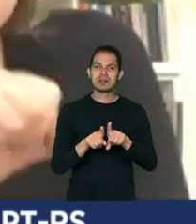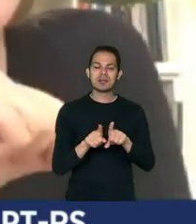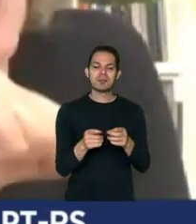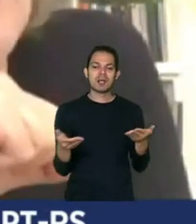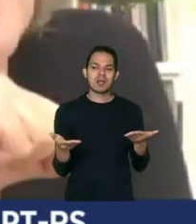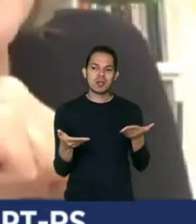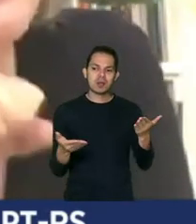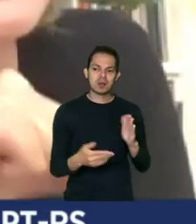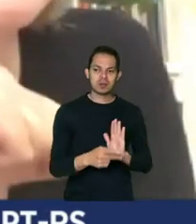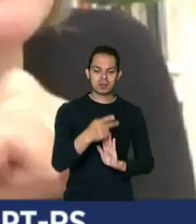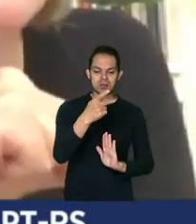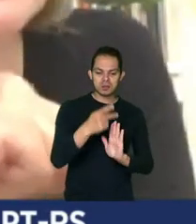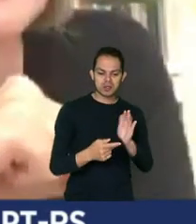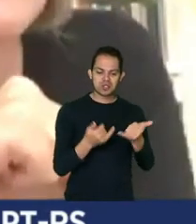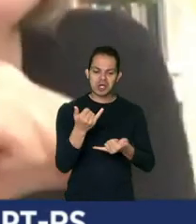MOURA, PORQUE ONTEM E HOJE NÓS ESTAMOS VOTANDO OS